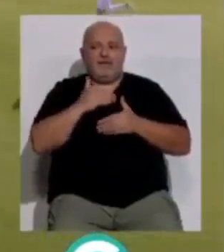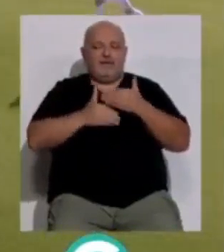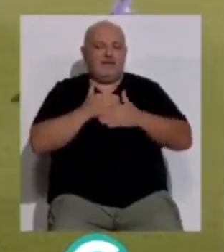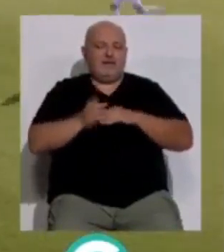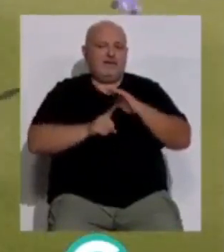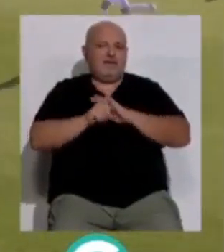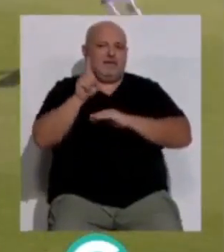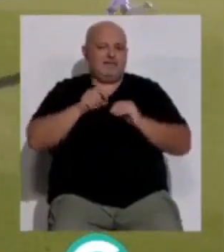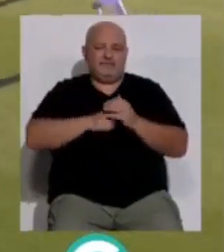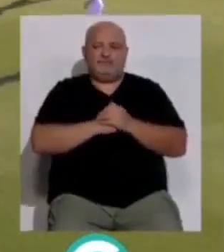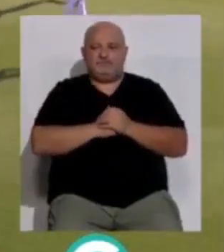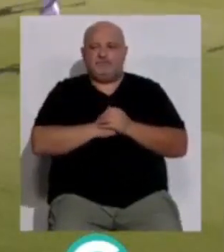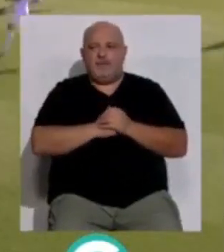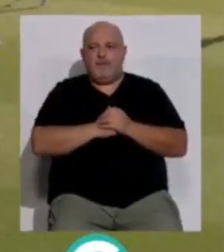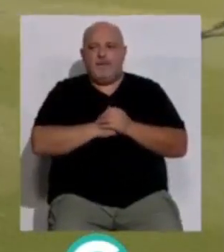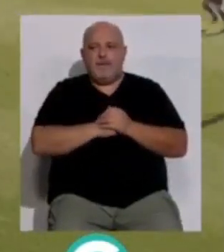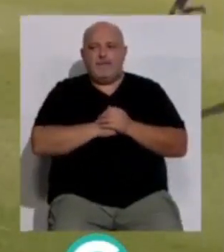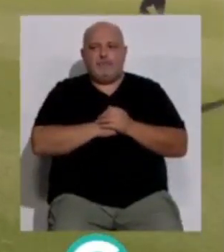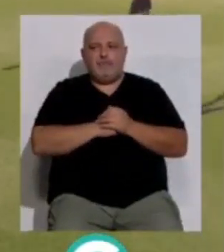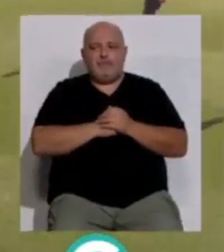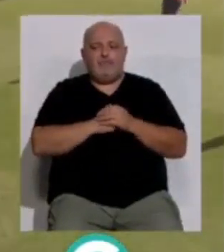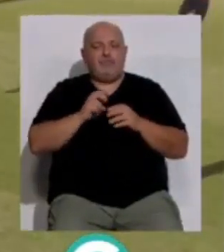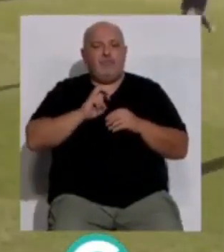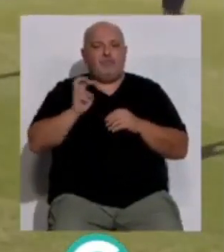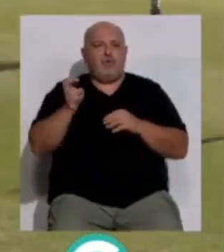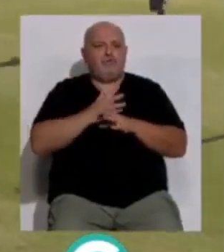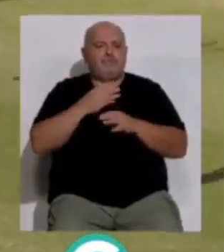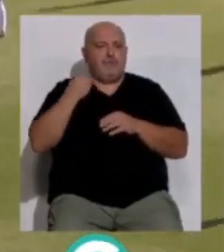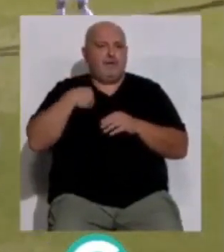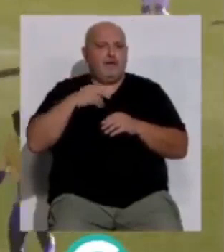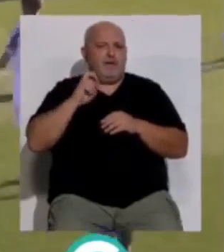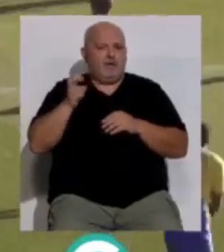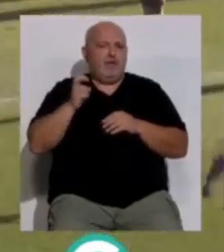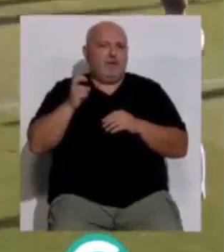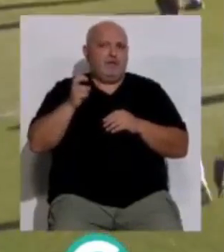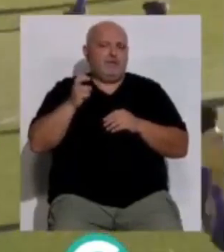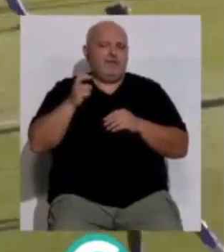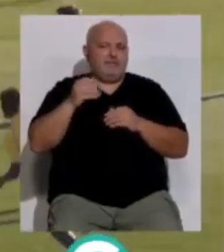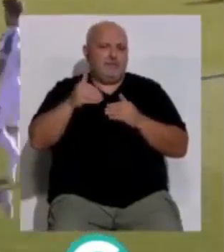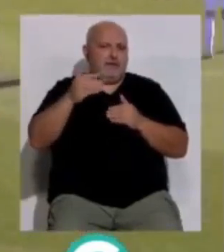desarrollándose hablamos de otros jugadores que también van a tener la oportunidad con el primer